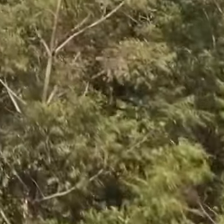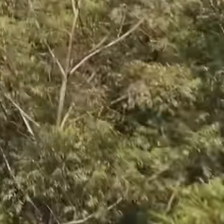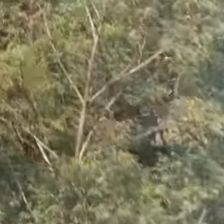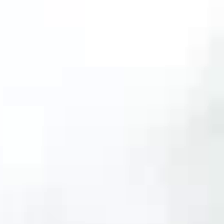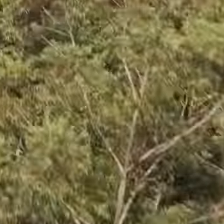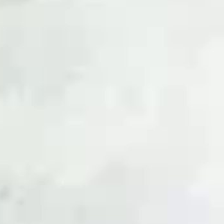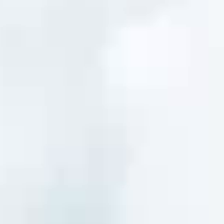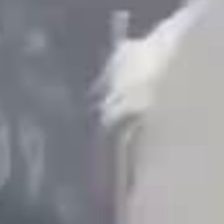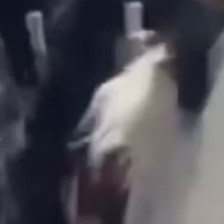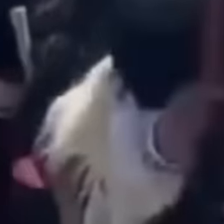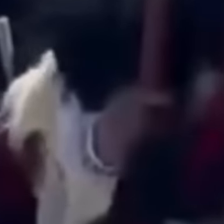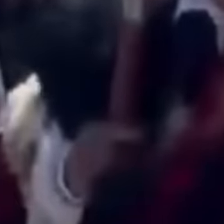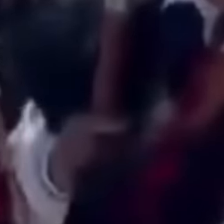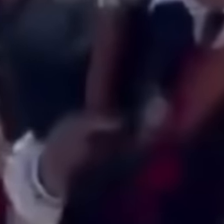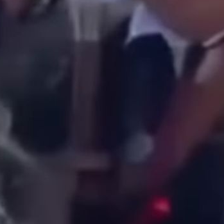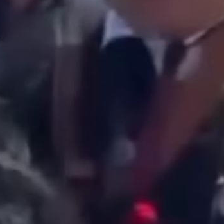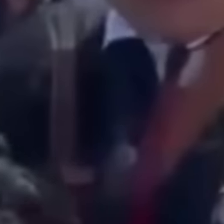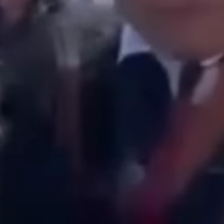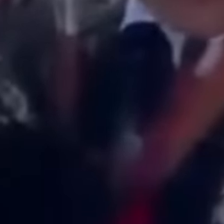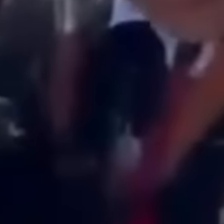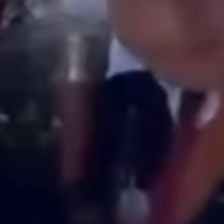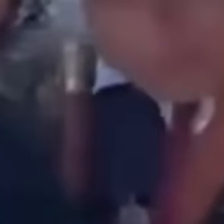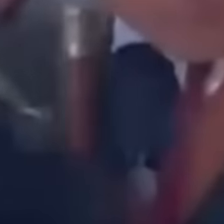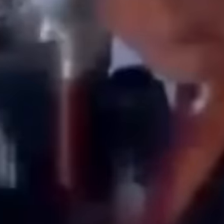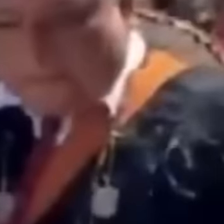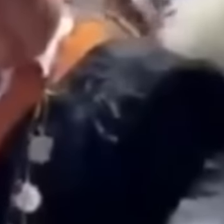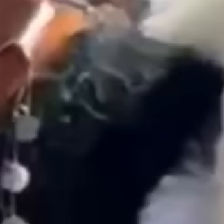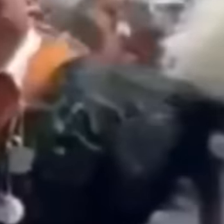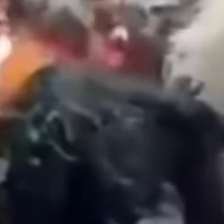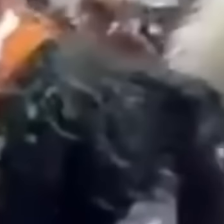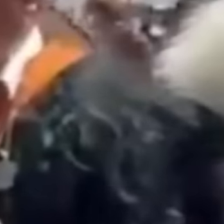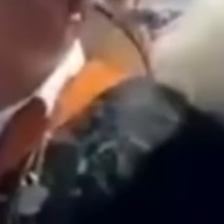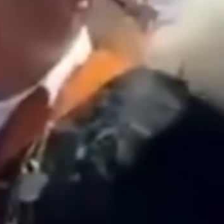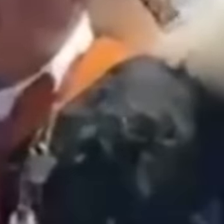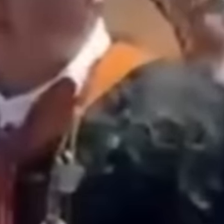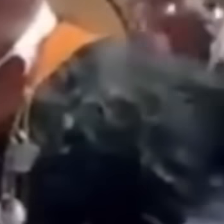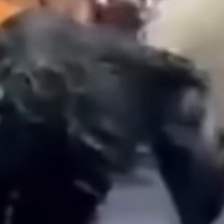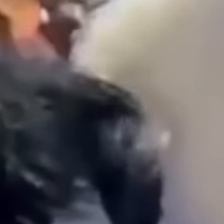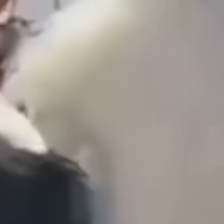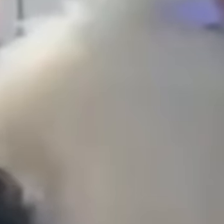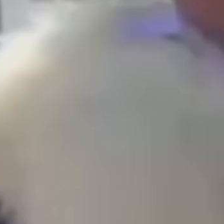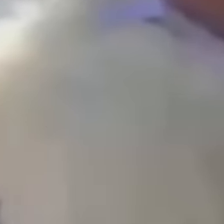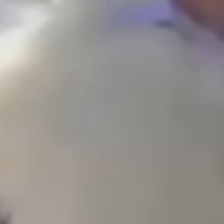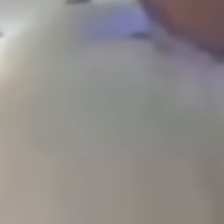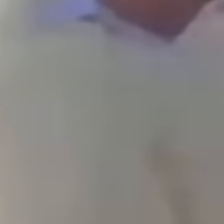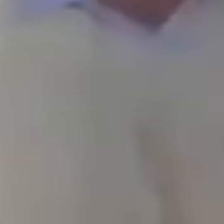de pueblos originarios. Y que quede claro, esto no fue un acto simbólico, fue histórico. En esta